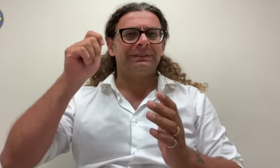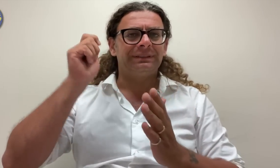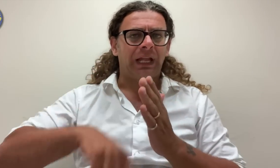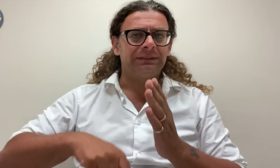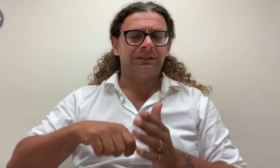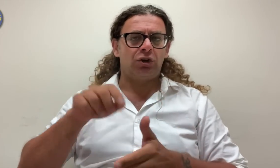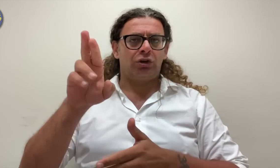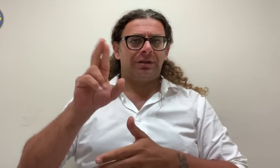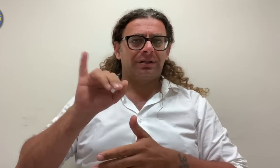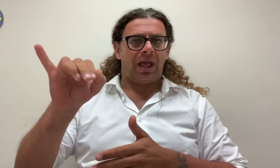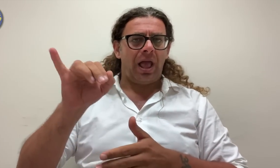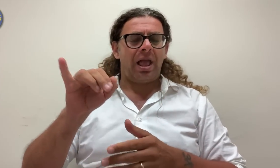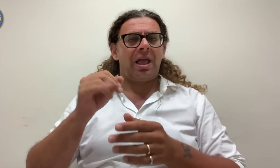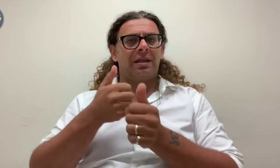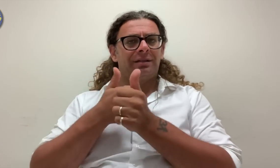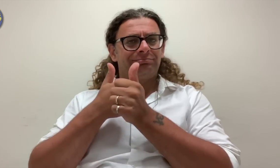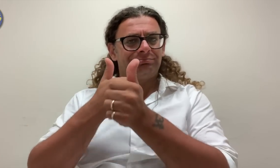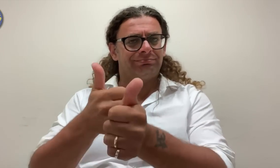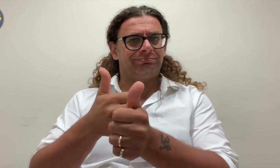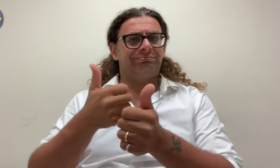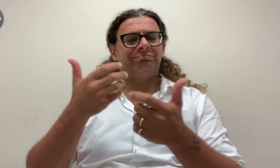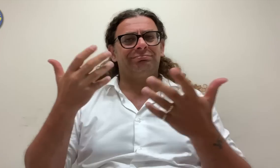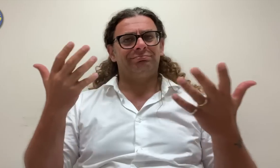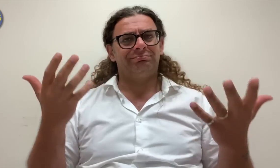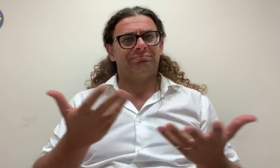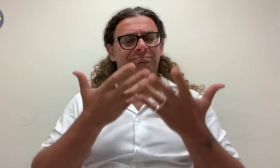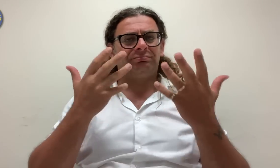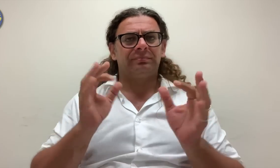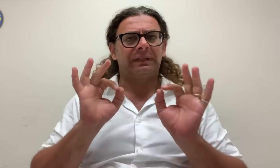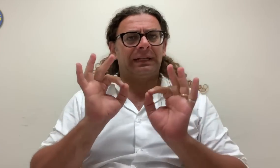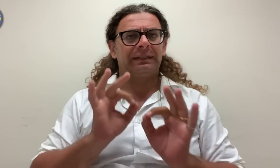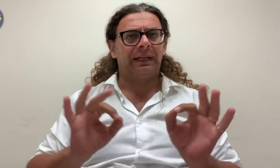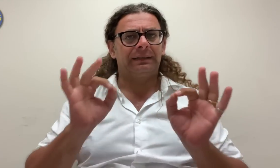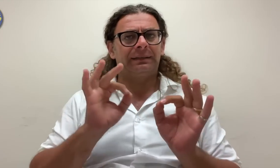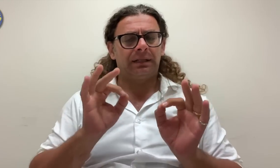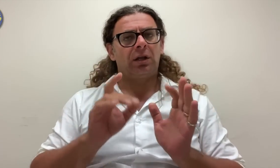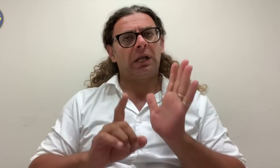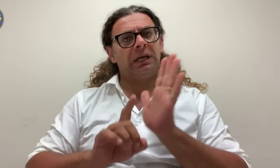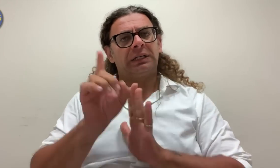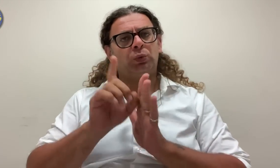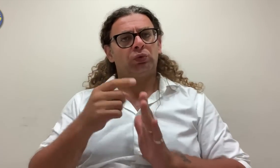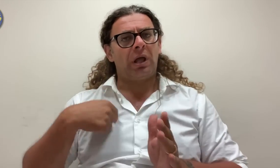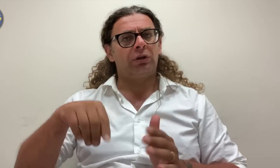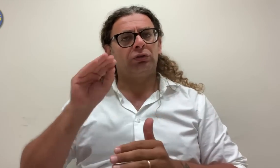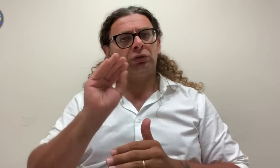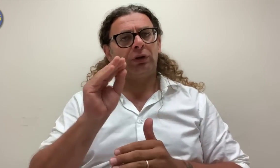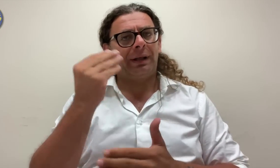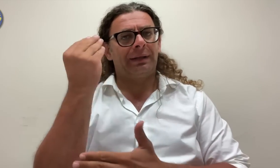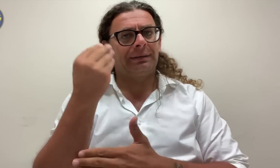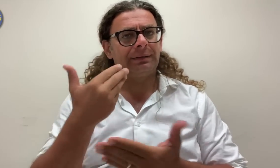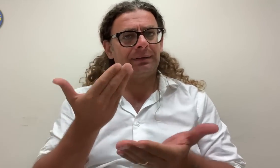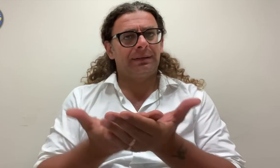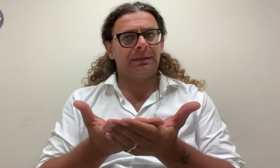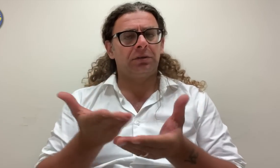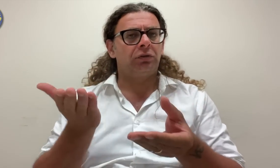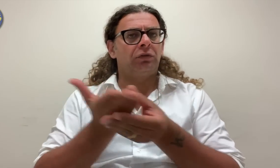chiederemo che siano previste sensazioni per la RAI laddove non dovesse rispettare quanto previsto. Con riferimento a quelle che erano state le richieste